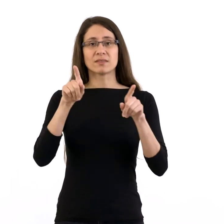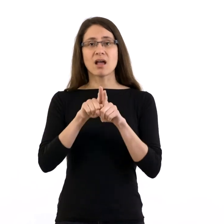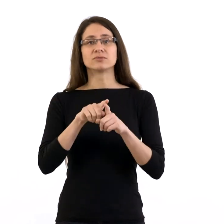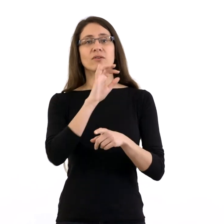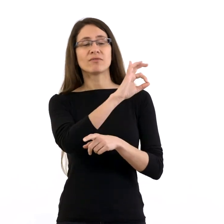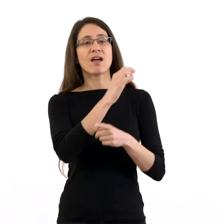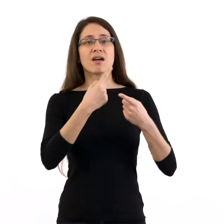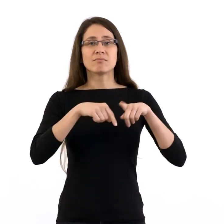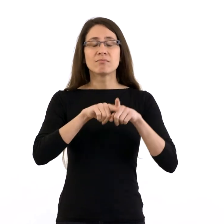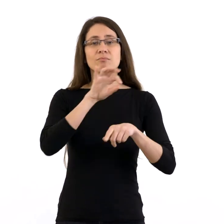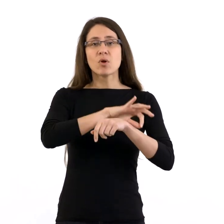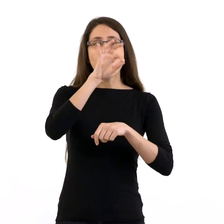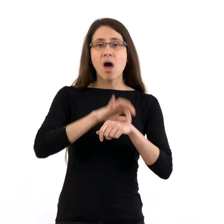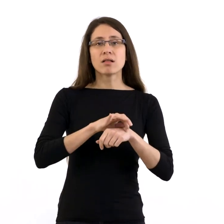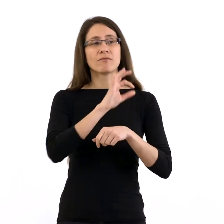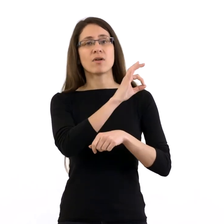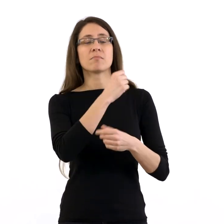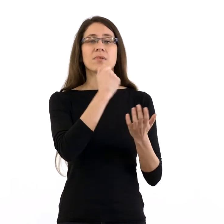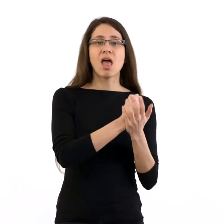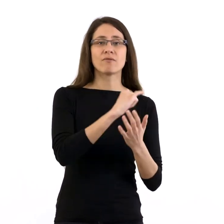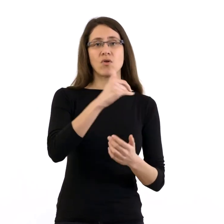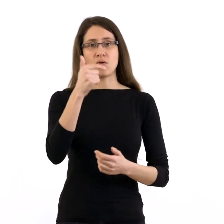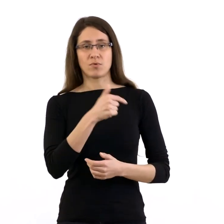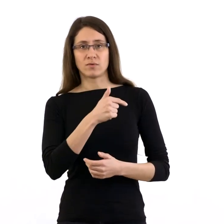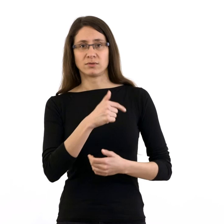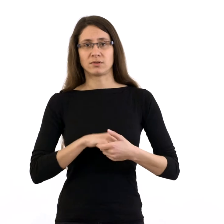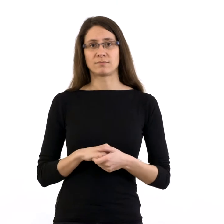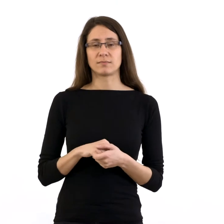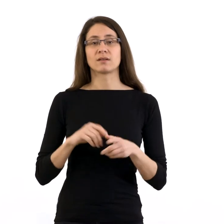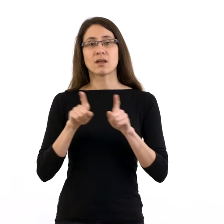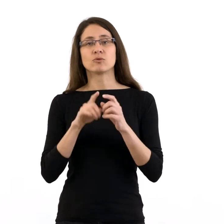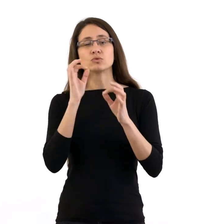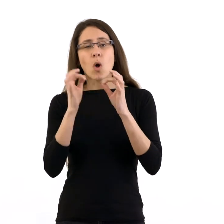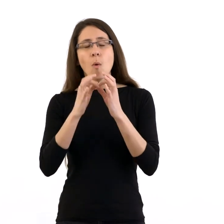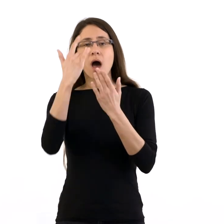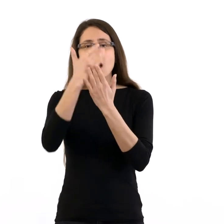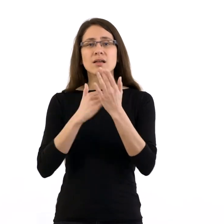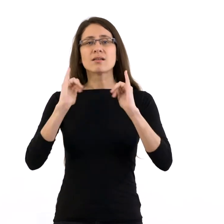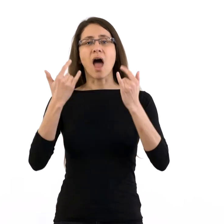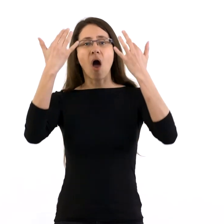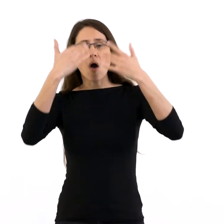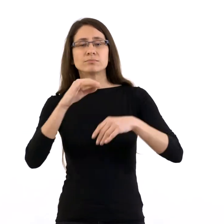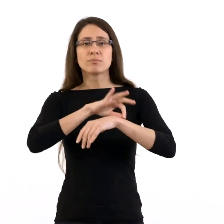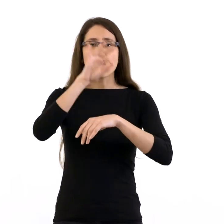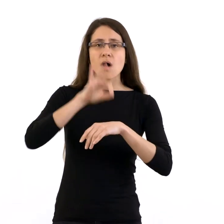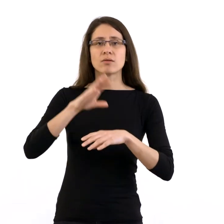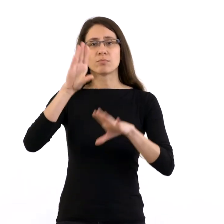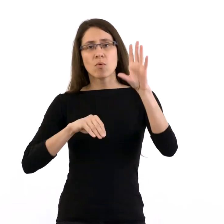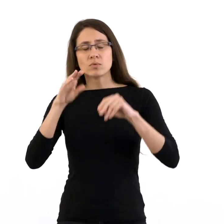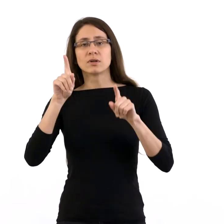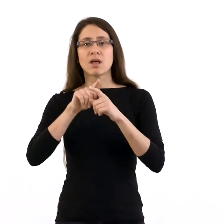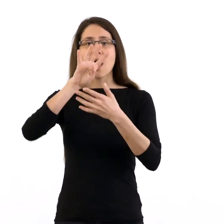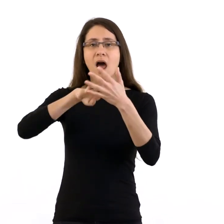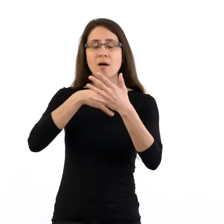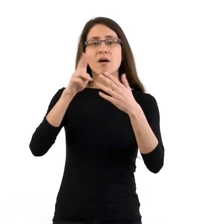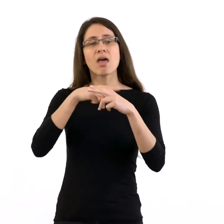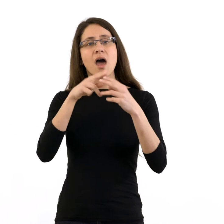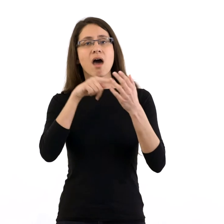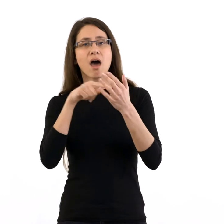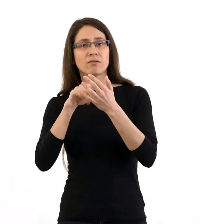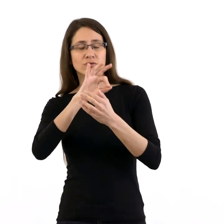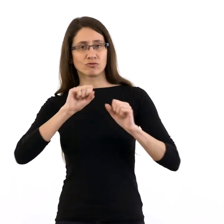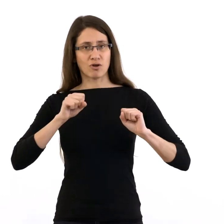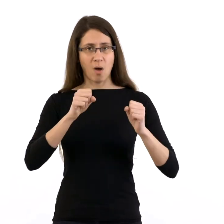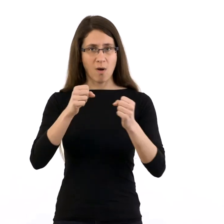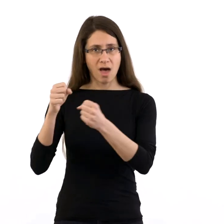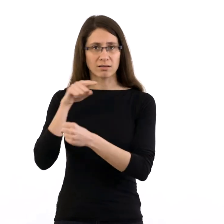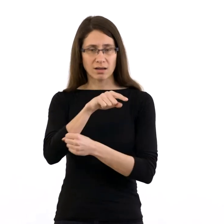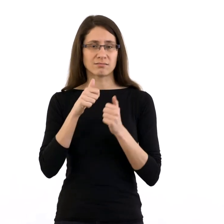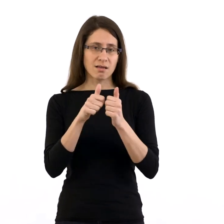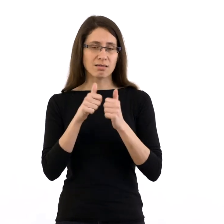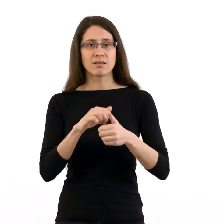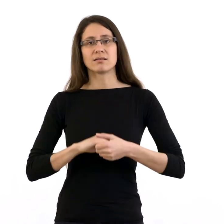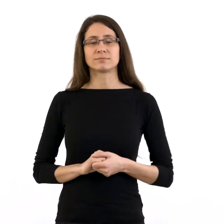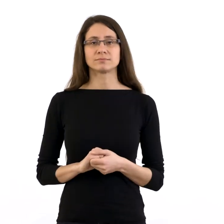w tym prawa i obowiązki realizatora projektu, szczegóły rozliczania projektu, budżet, harmonogram realizacji poszczególnych zadań.